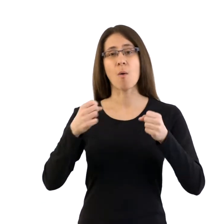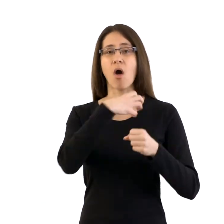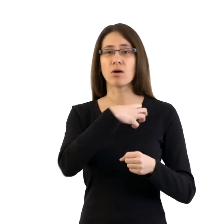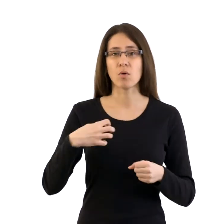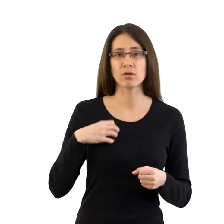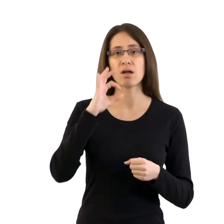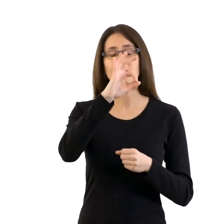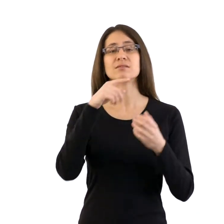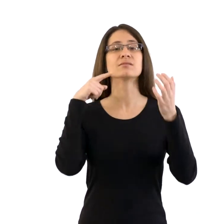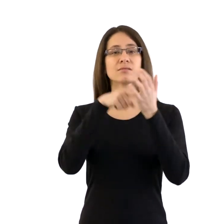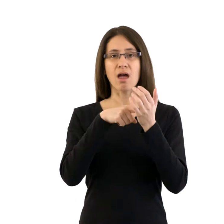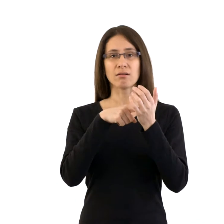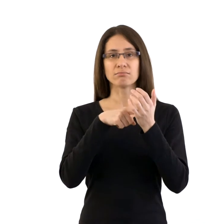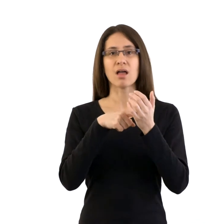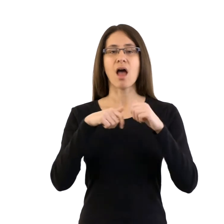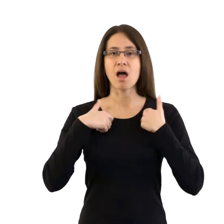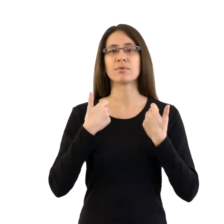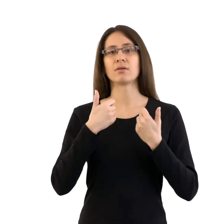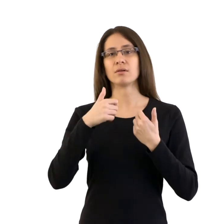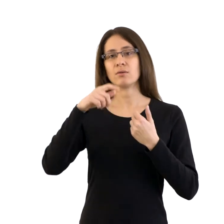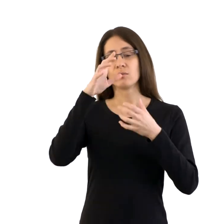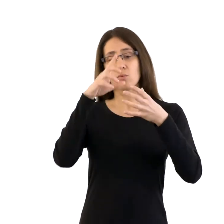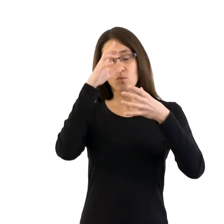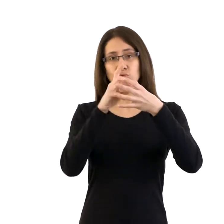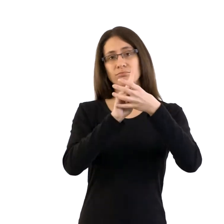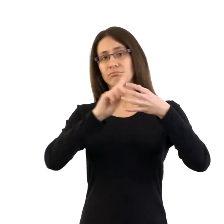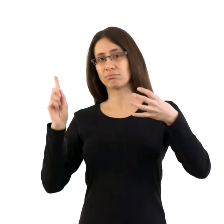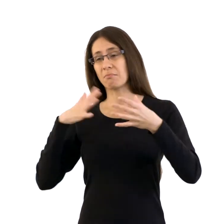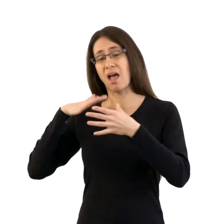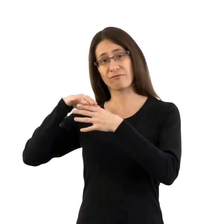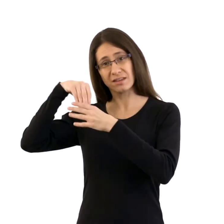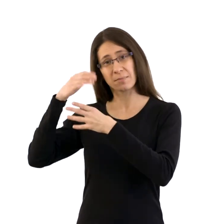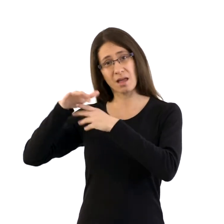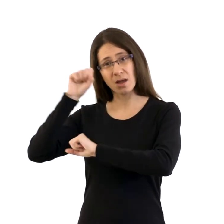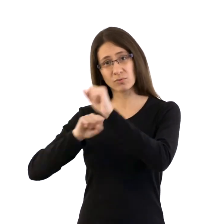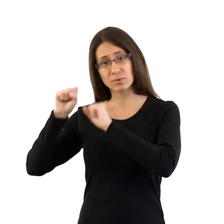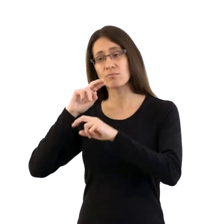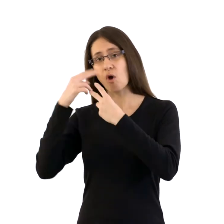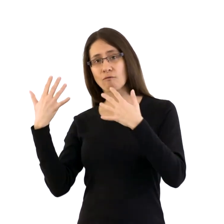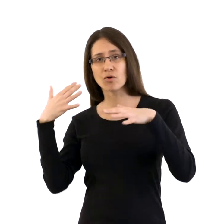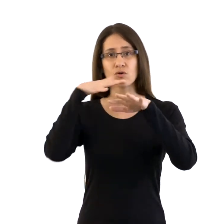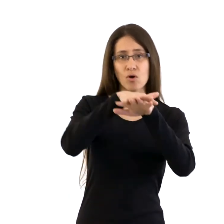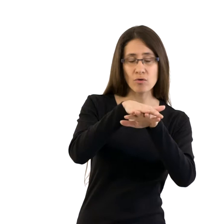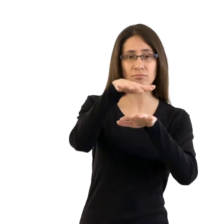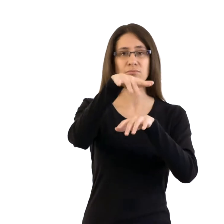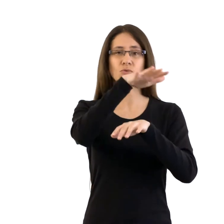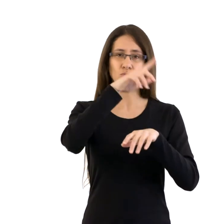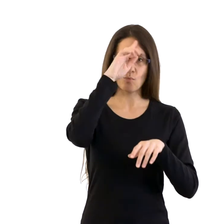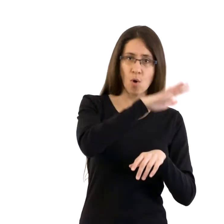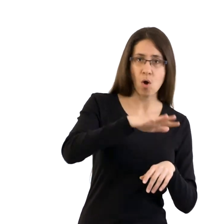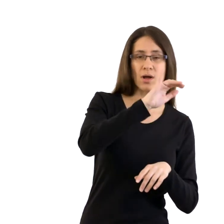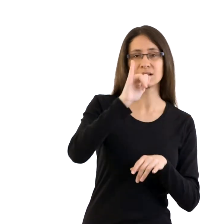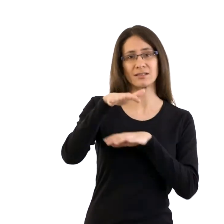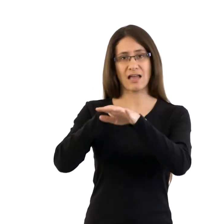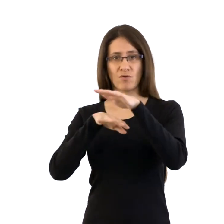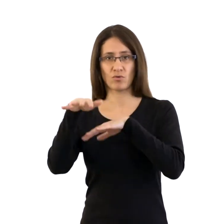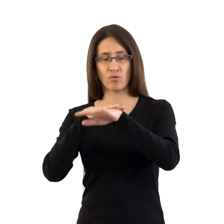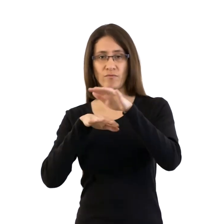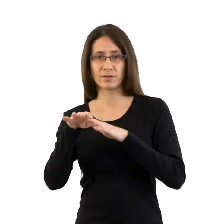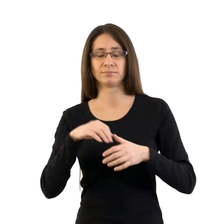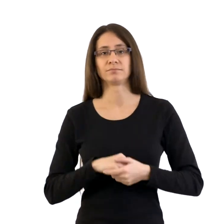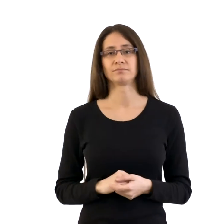Celem działalności gospodarczej jest integracja społeczno-zawodowa osób wykluczonych społecznie